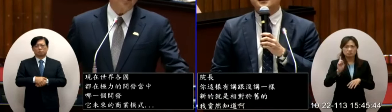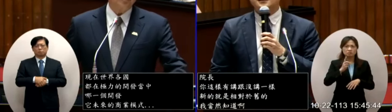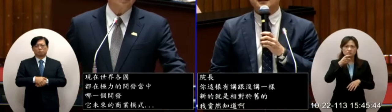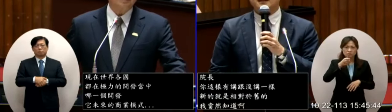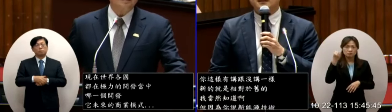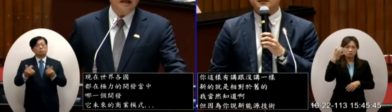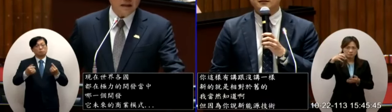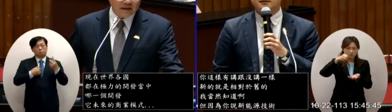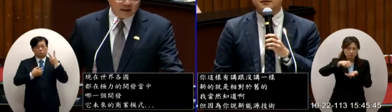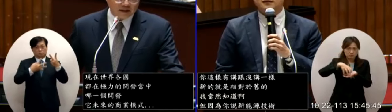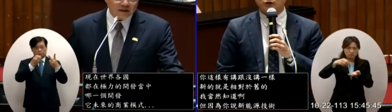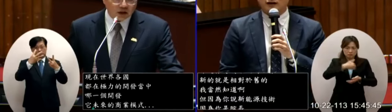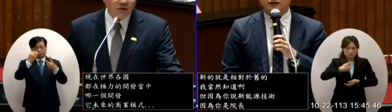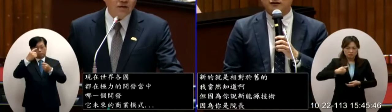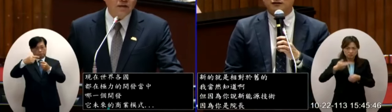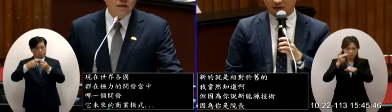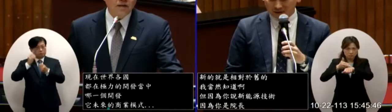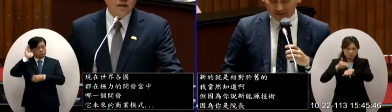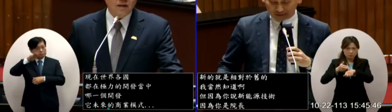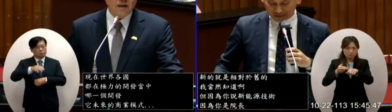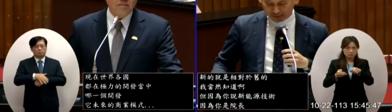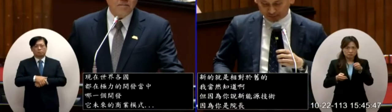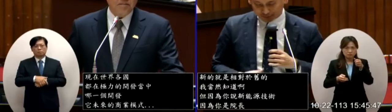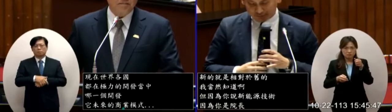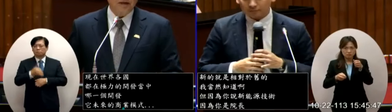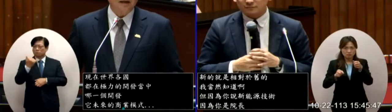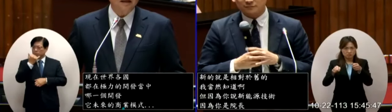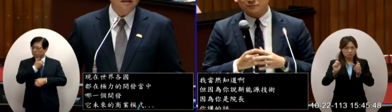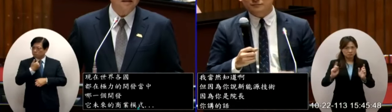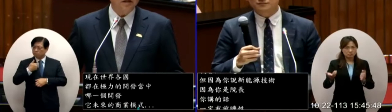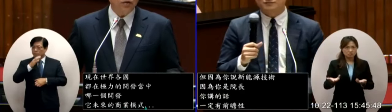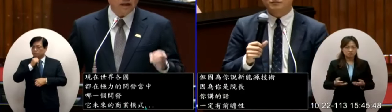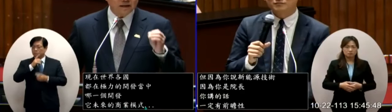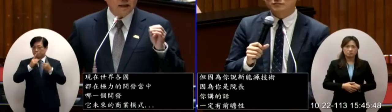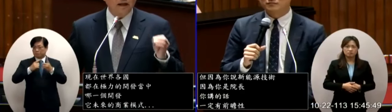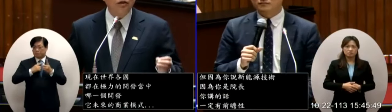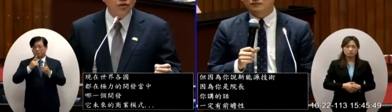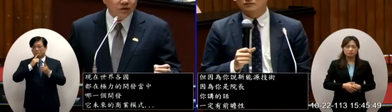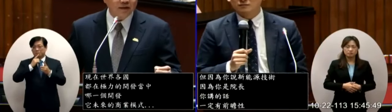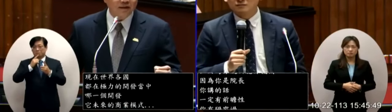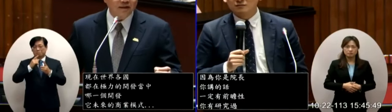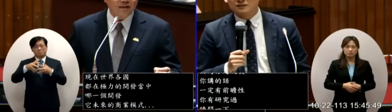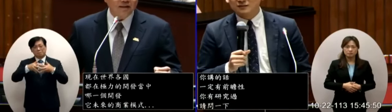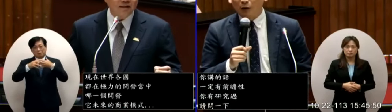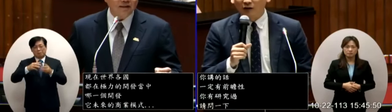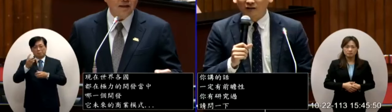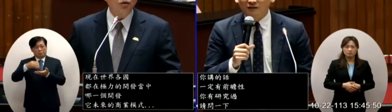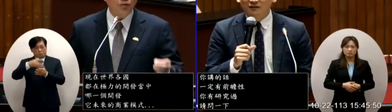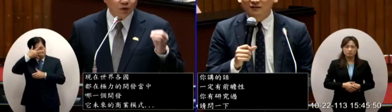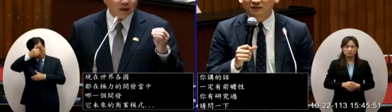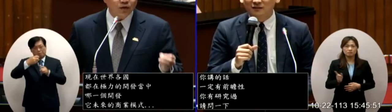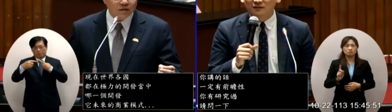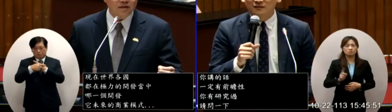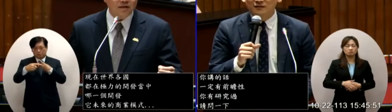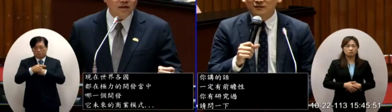比方說2030年之後 可能比爾蓋茲他手上正在研究的 什麼 那個所謂快中子